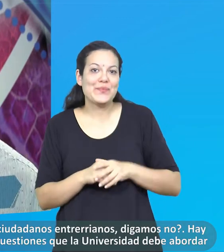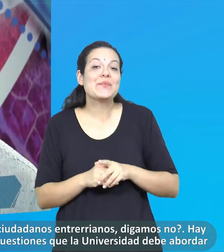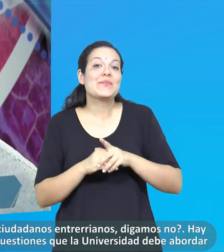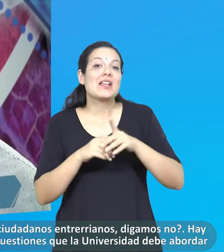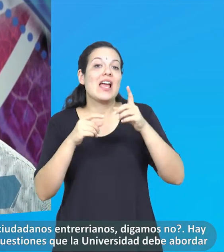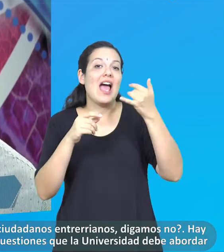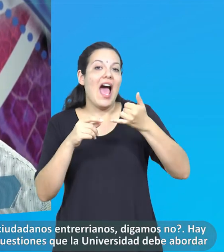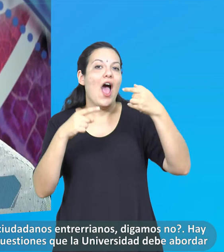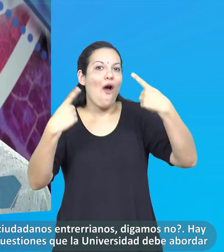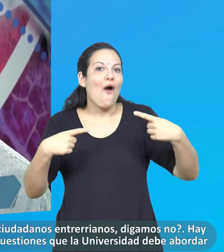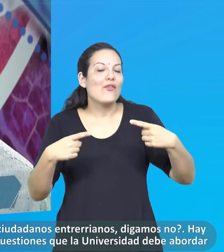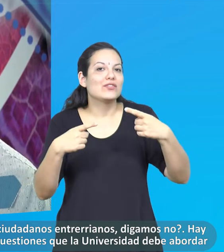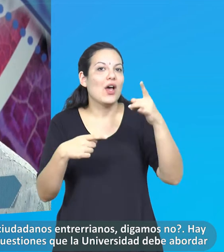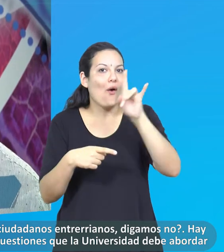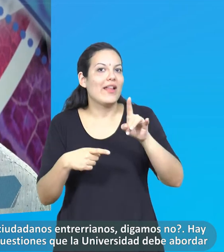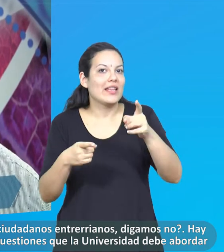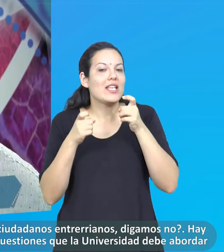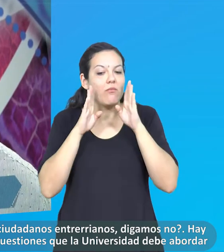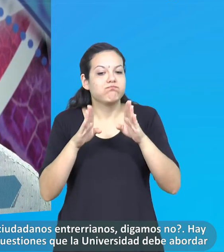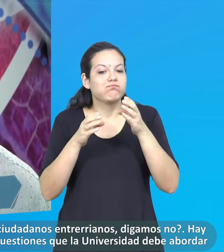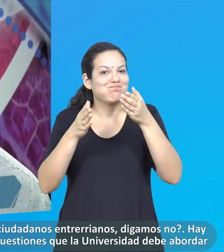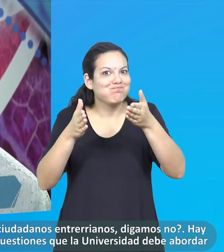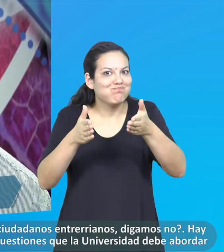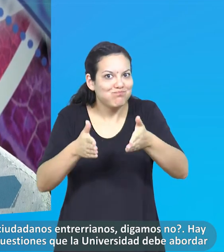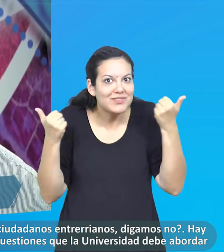Hay cuestiones que la Universidad debe abordar inmediatamente y uno de esos temas indudablemente